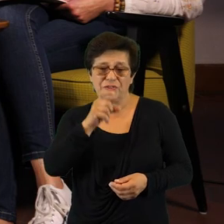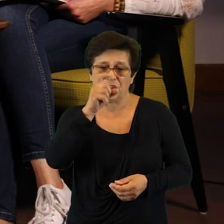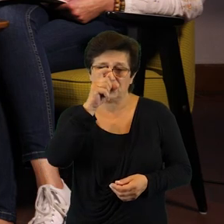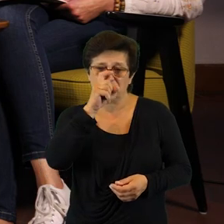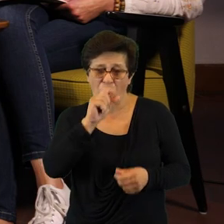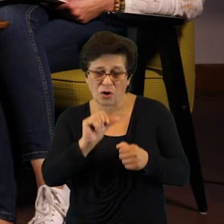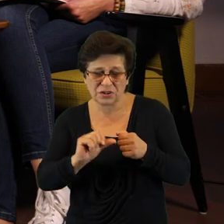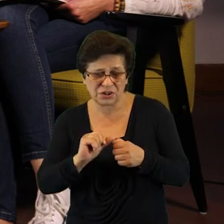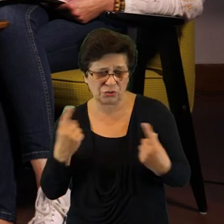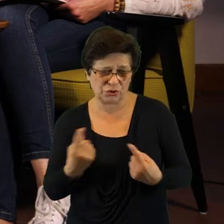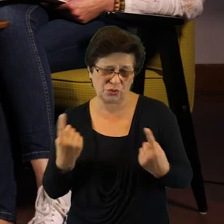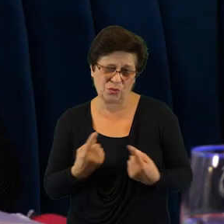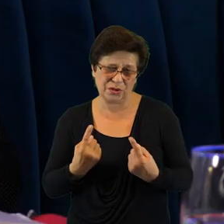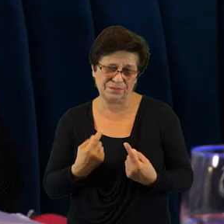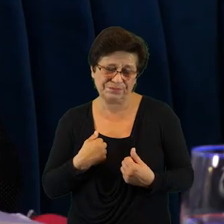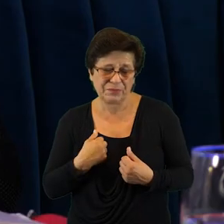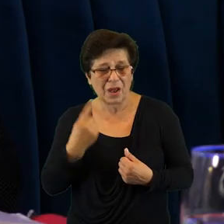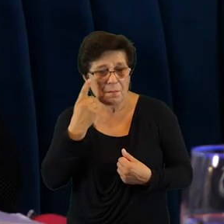To znaczy, tak, po pierwsze przecenił komunistów